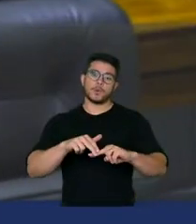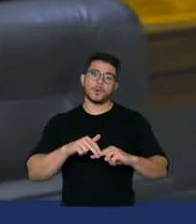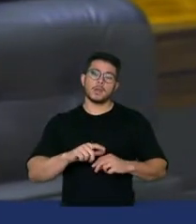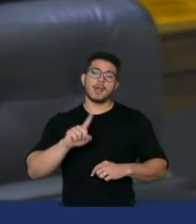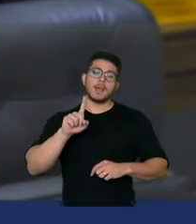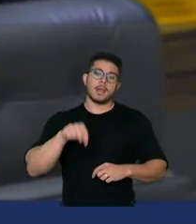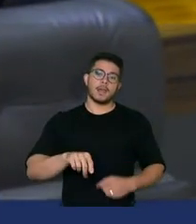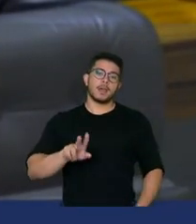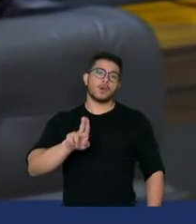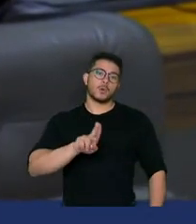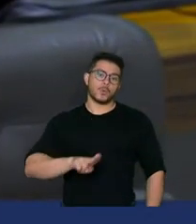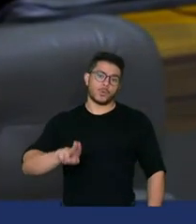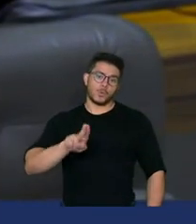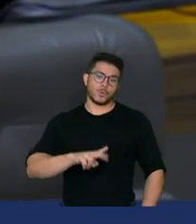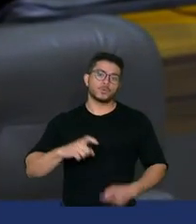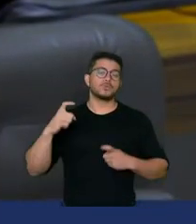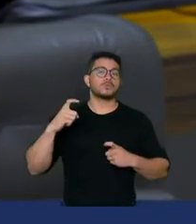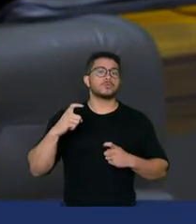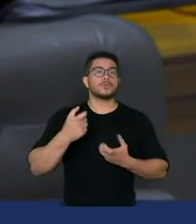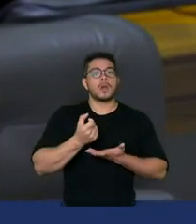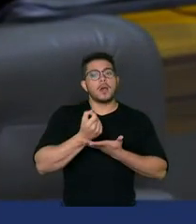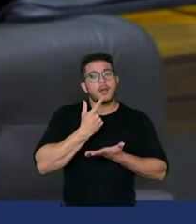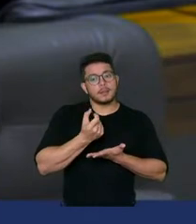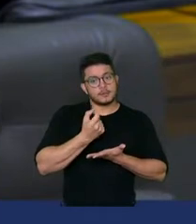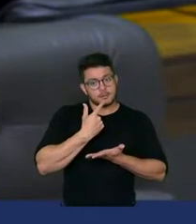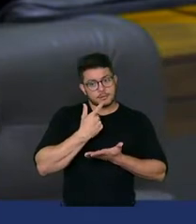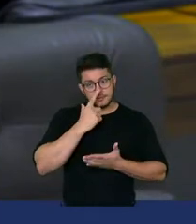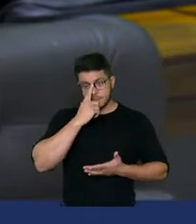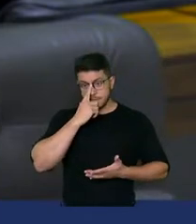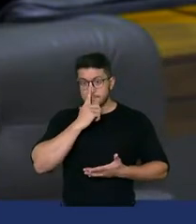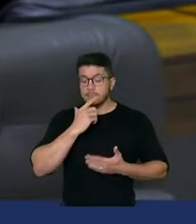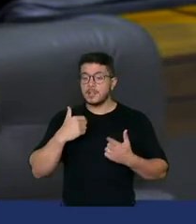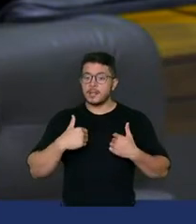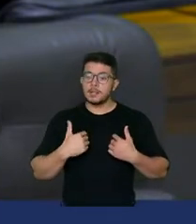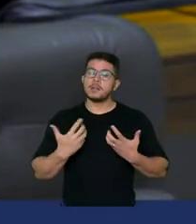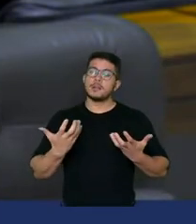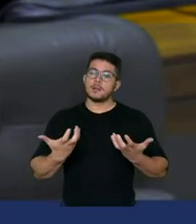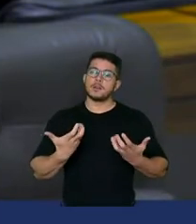RESPEITO AO DEPUTADO. -- [DEPUTADO]: MOSTRA MAIS UMA VEZ QUE NÃO LOCALIZOU CORRETAMENTE. EU